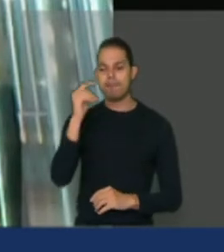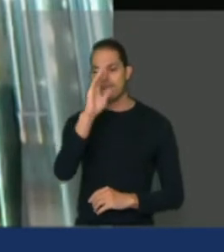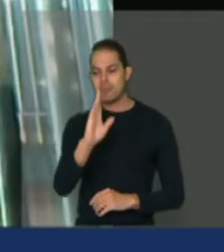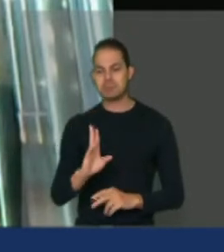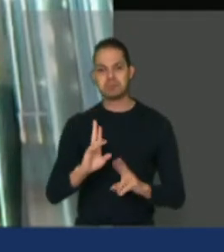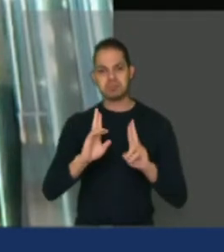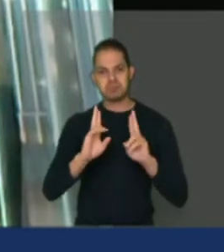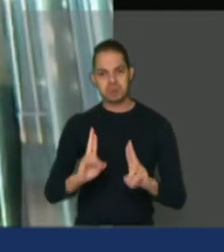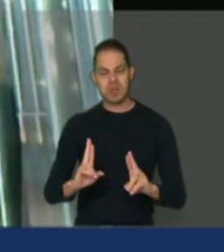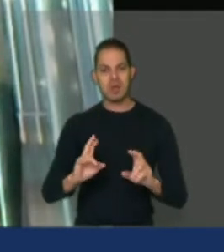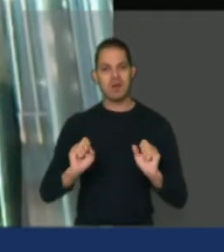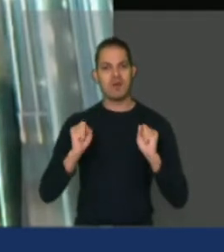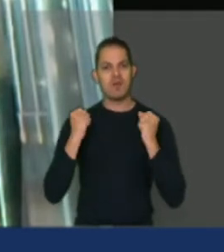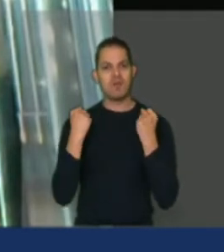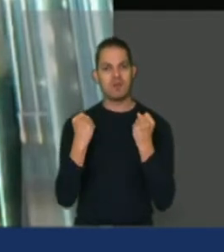MUITA CORAGEM. TAMBÉM, ALÉM DE ESPORTE, EU QUERO AQUI